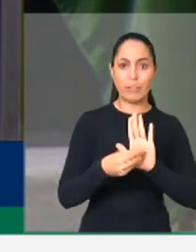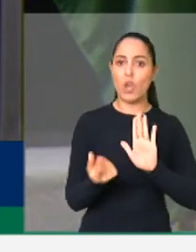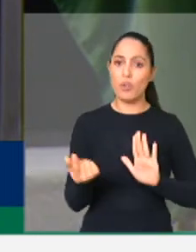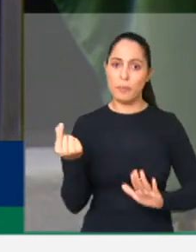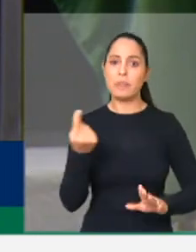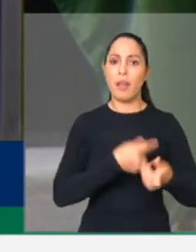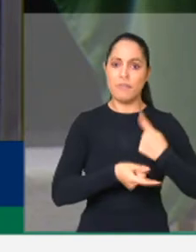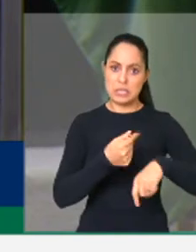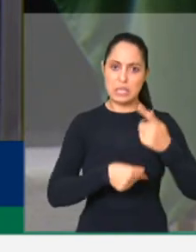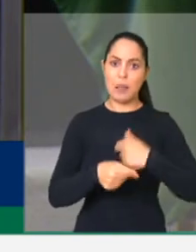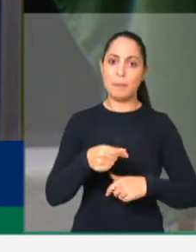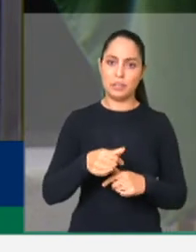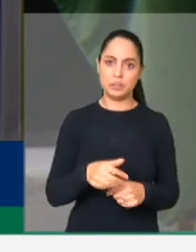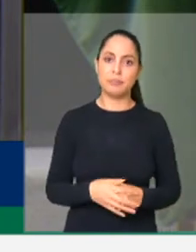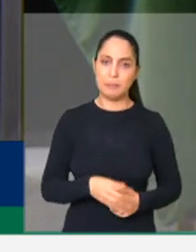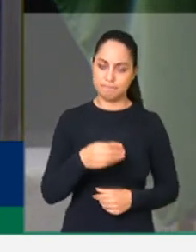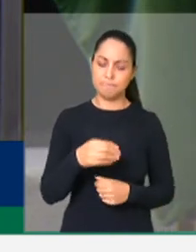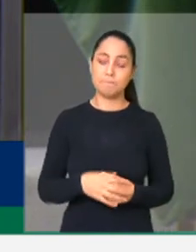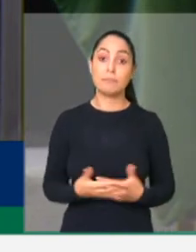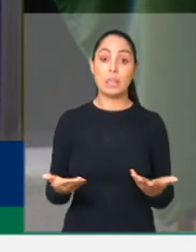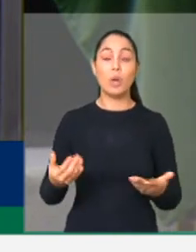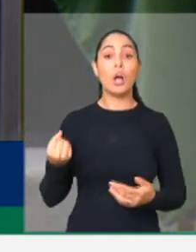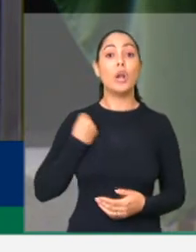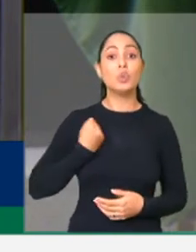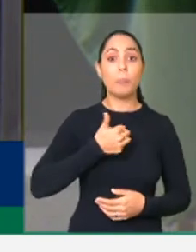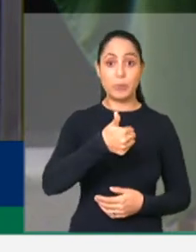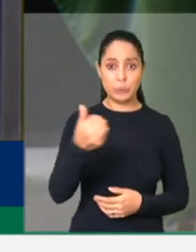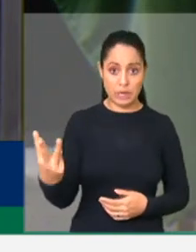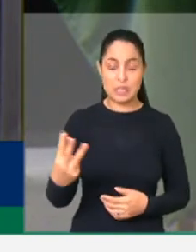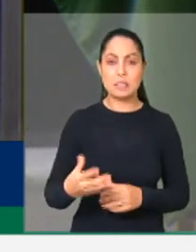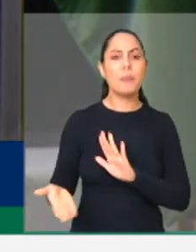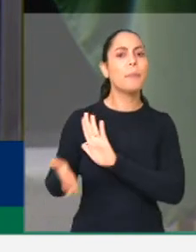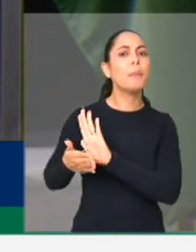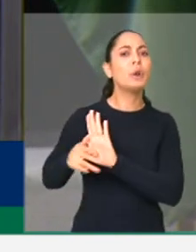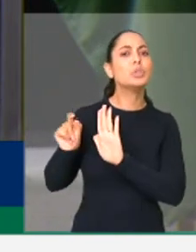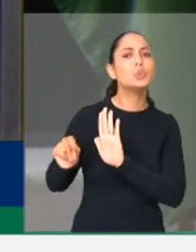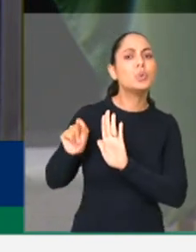PRINCÍPIOS ORÇAMENTÁRIOS DA UNIVERSALIDADE DO ARTIGO 165 PARÁGRAFO QUINTO DA CONSTITUIÇÃO FEDERAL DE 88.